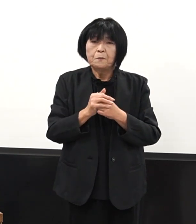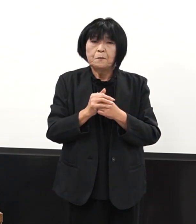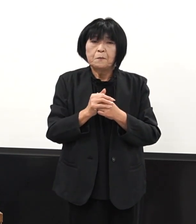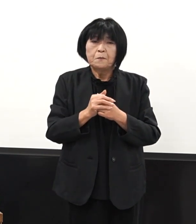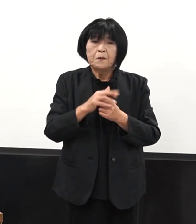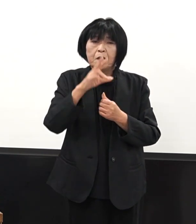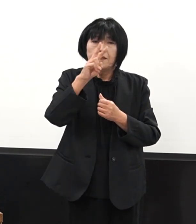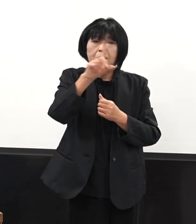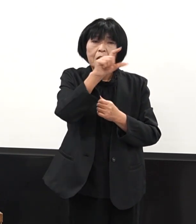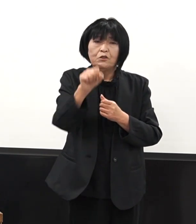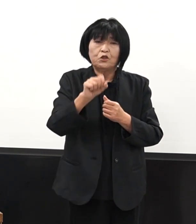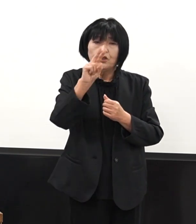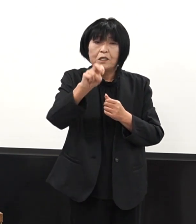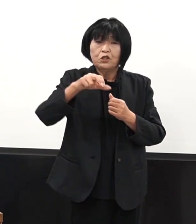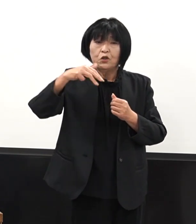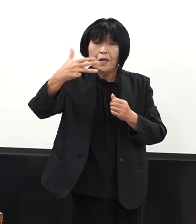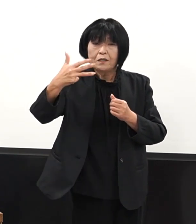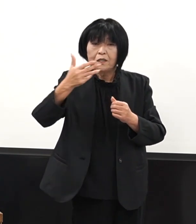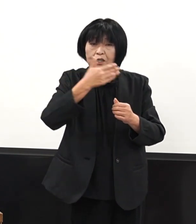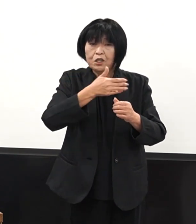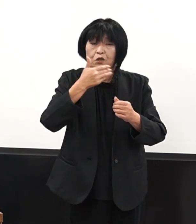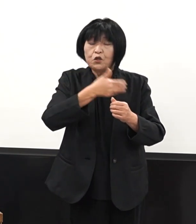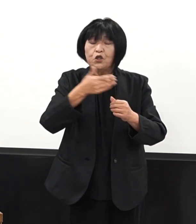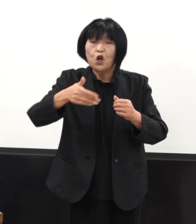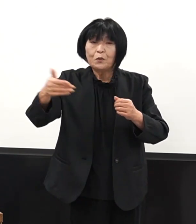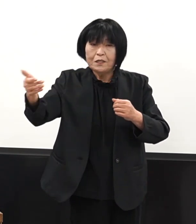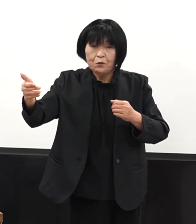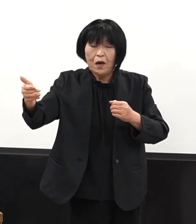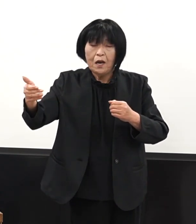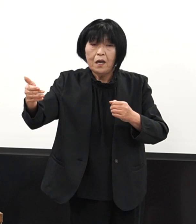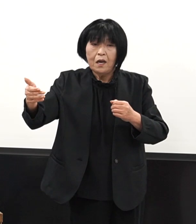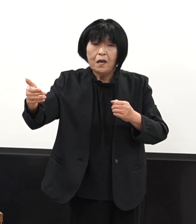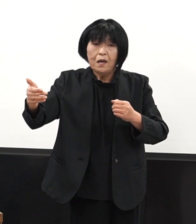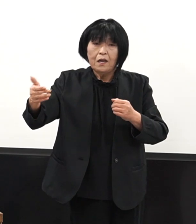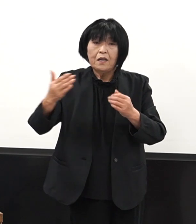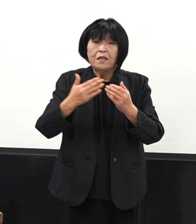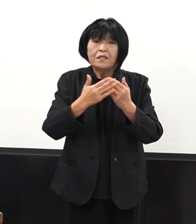2月28日（水曜日）には、使用開始に先立ち、